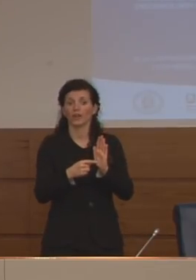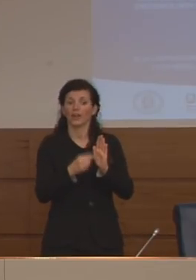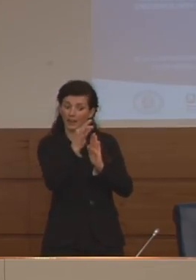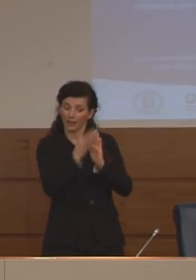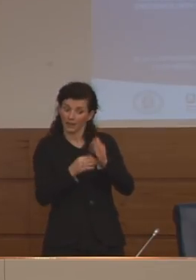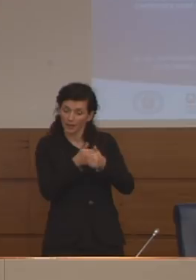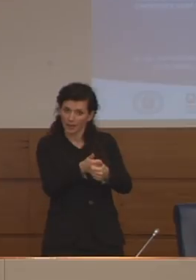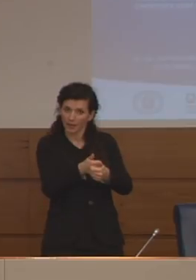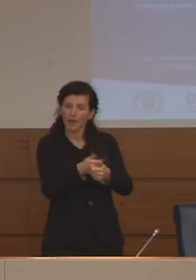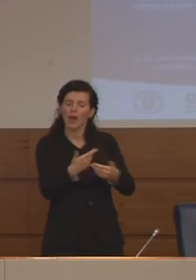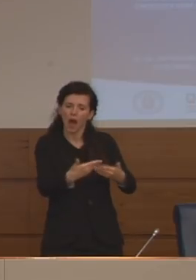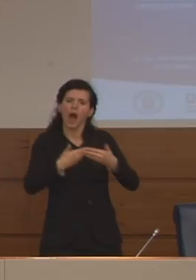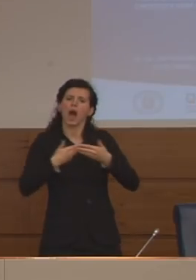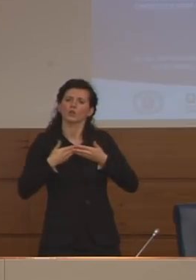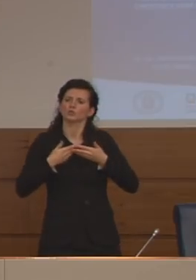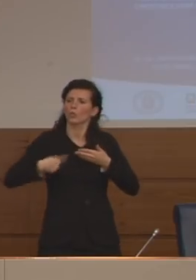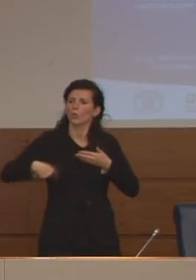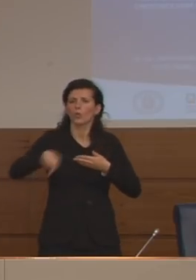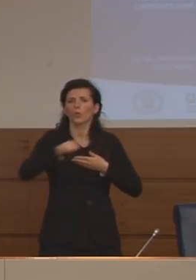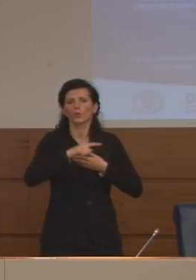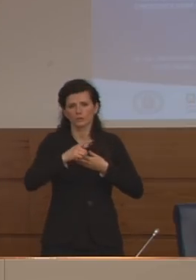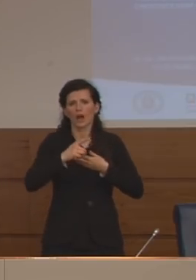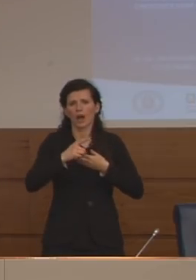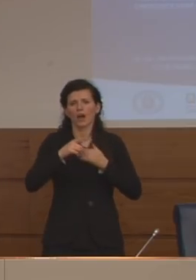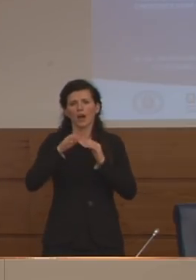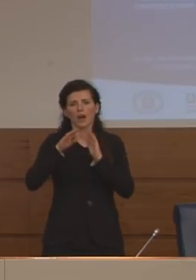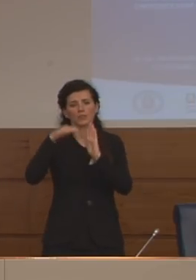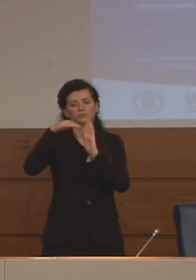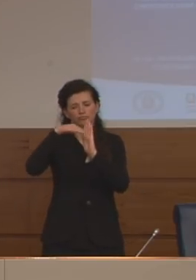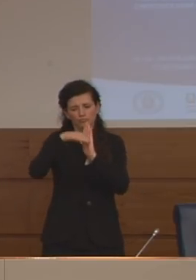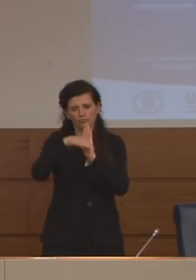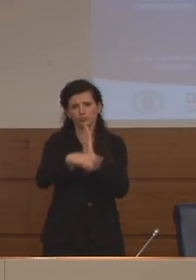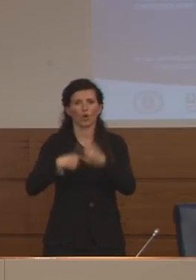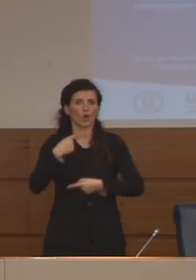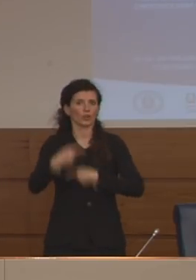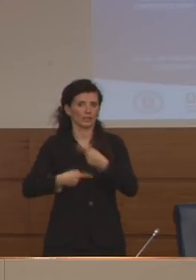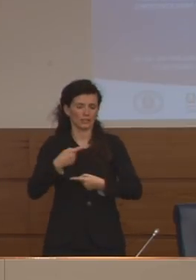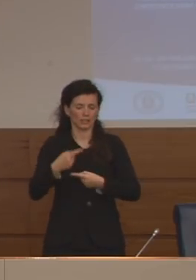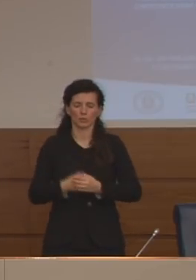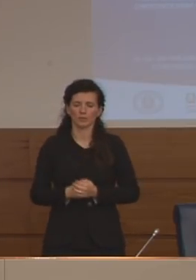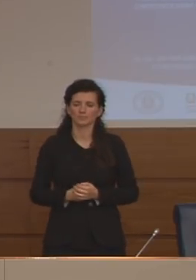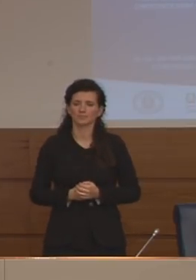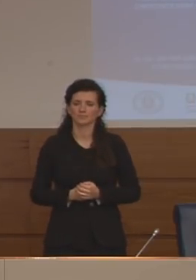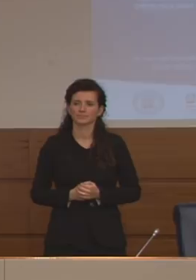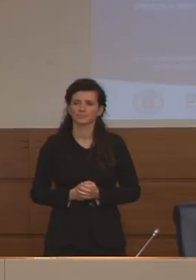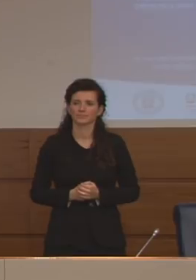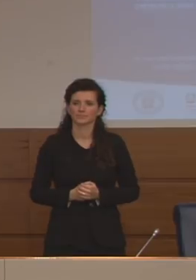aiutano a far decrescere la curva. Il terzo elemento di riflessione è che